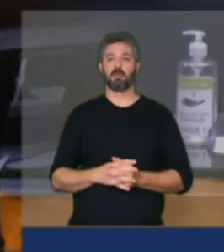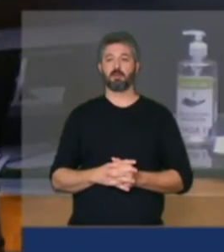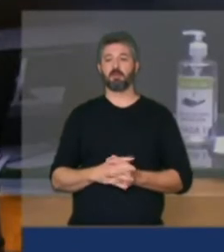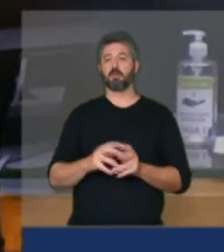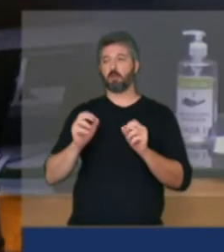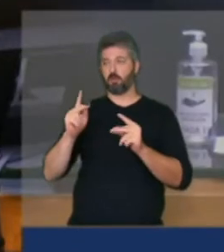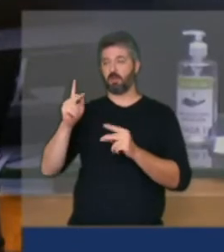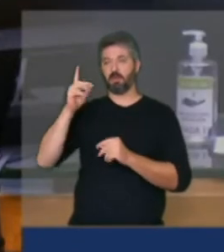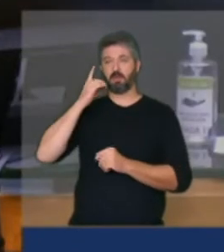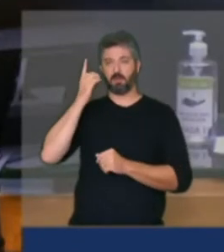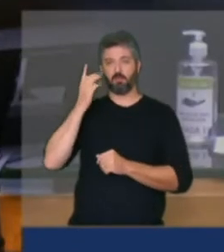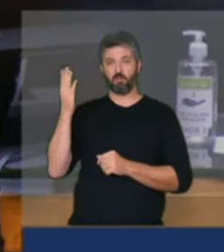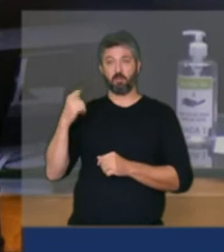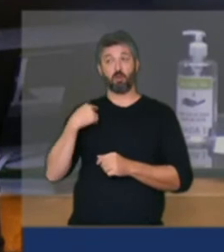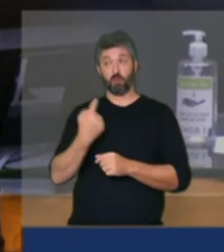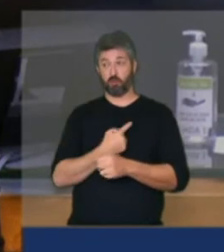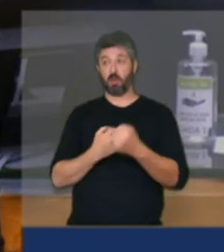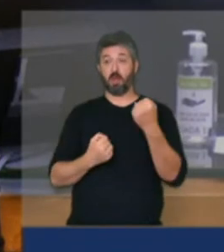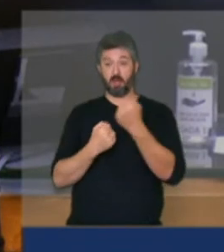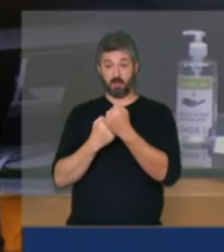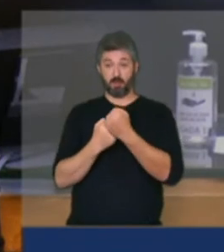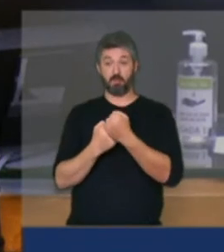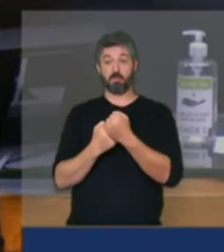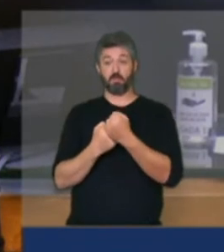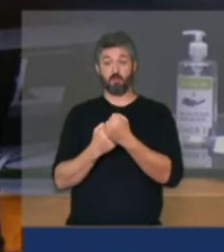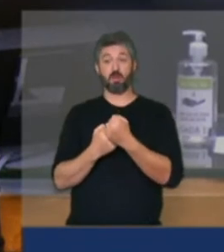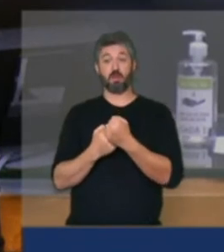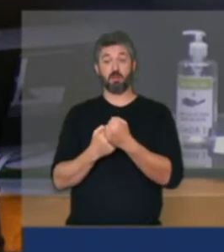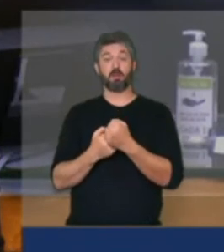DEPUTADO CHICO D ANGELO, NOS JUNTAMOS TAMBÉM COMO MEMBROS DESSA CASA ÀS HOMENAGENS A ESTA GRANDE FAMÍLIA E AGORA